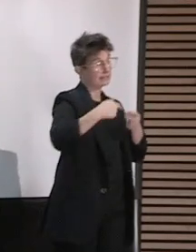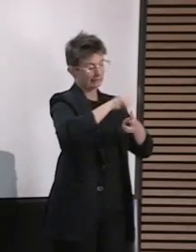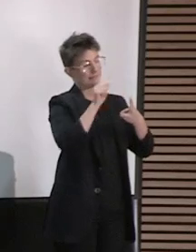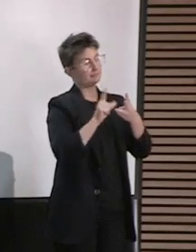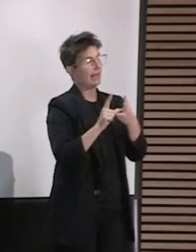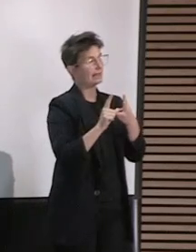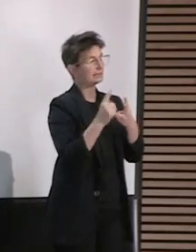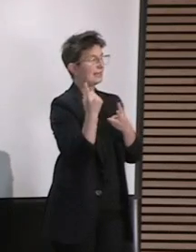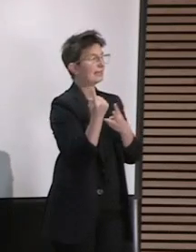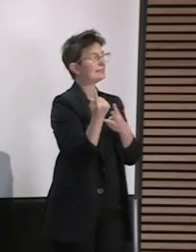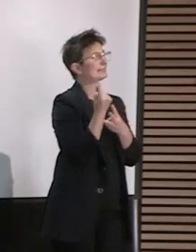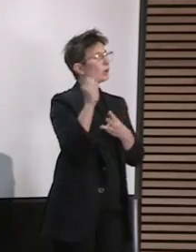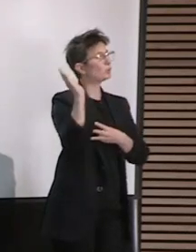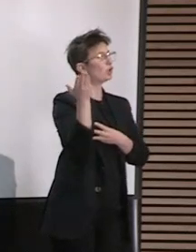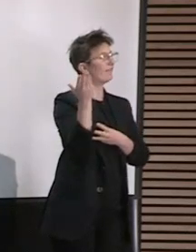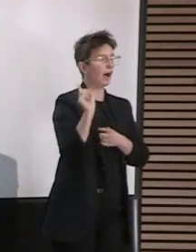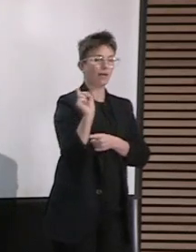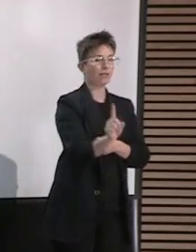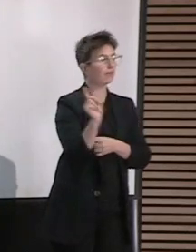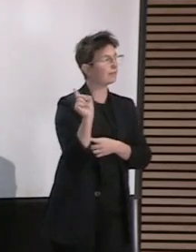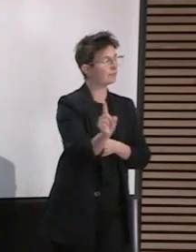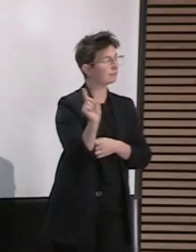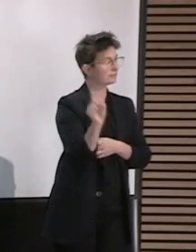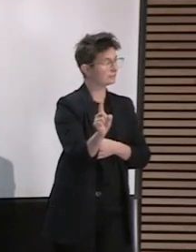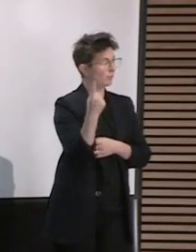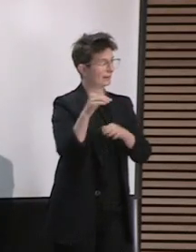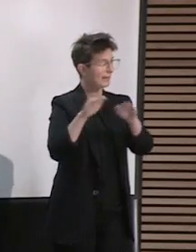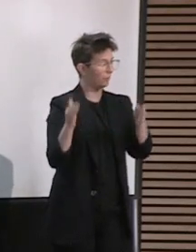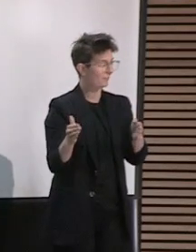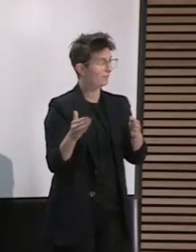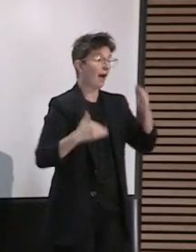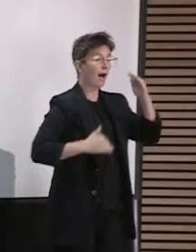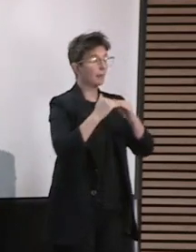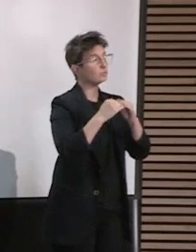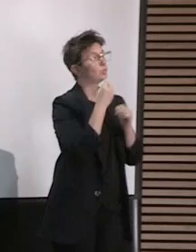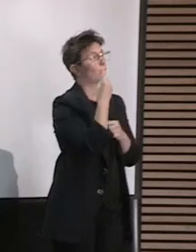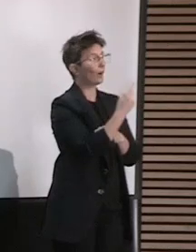me te-tuitui. Tika ki te 100